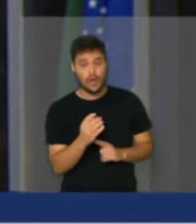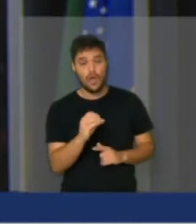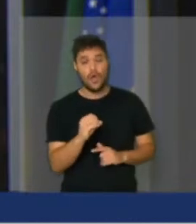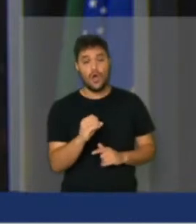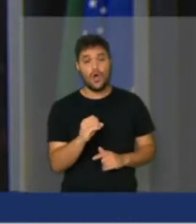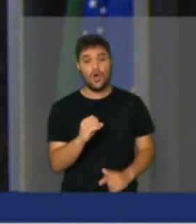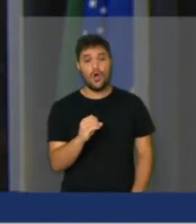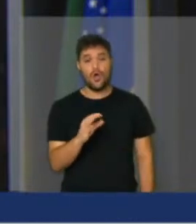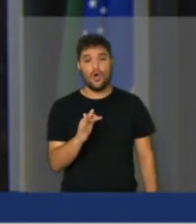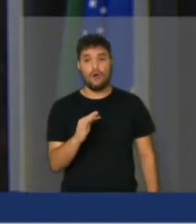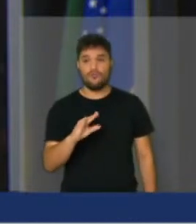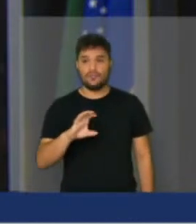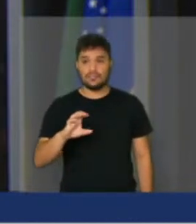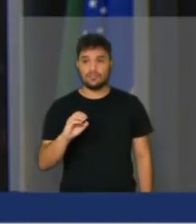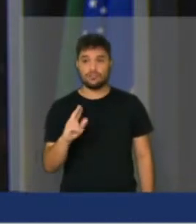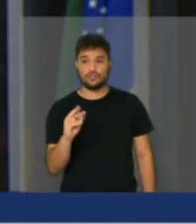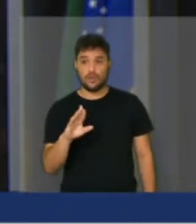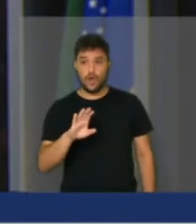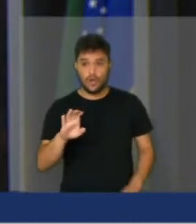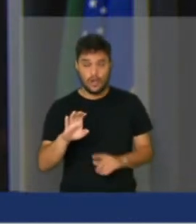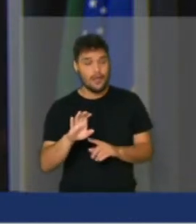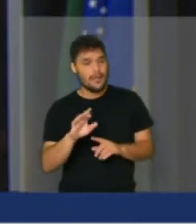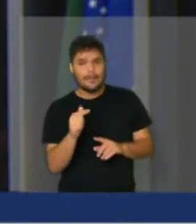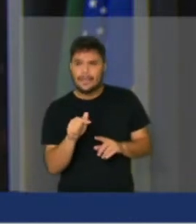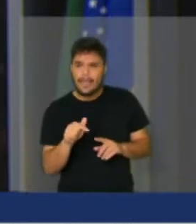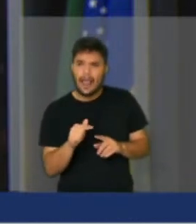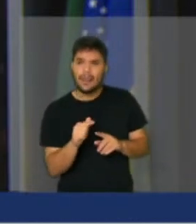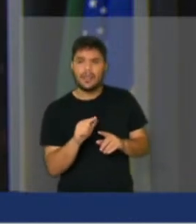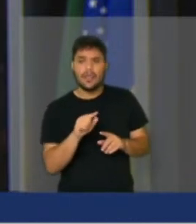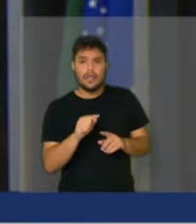INCLUSIVE... O CÓDIGO DE CONDUTA DA ALTA ADMINISTRAÇÃO QUE É PROIBIDA A APLICAÇÃO